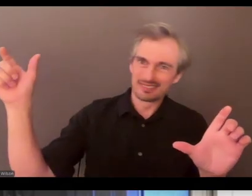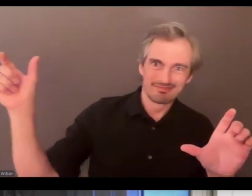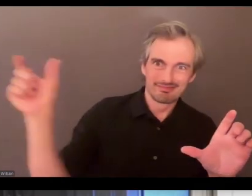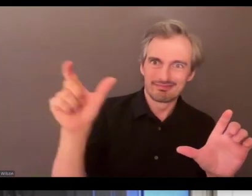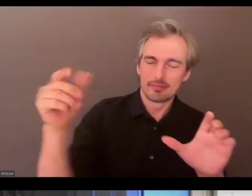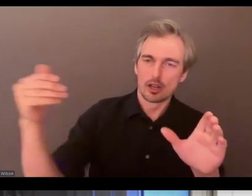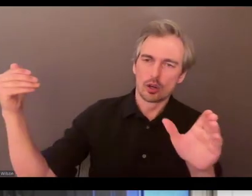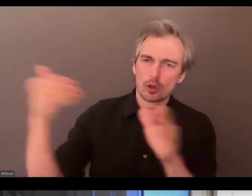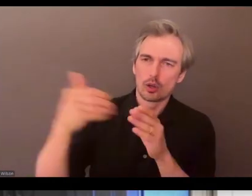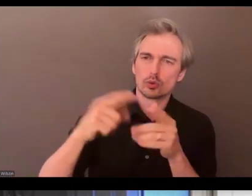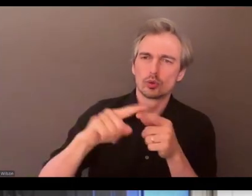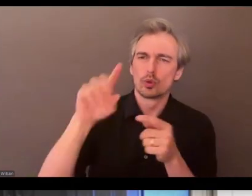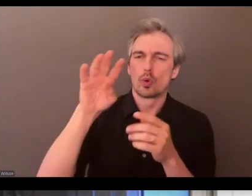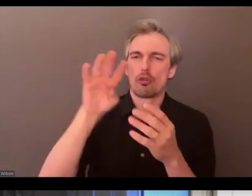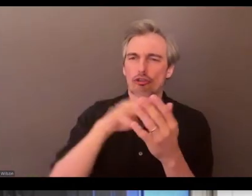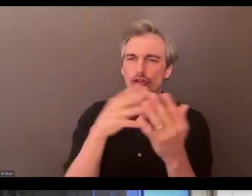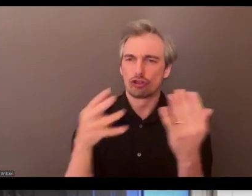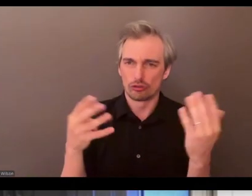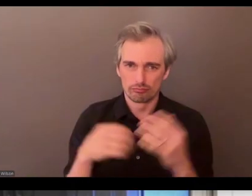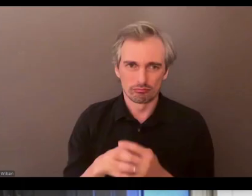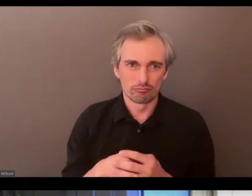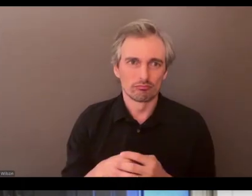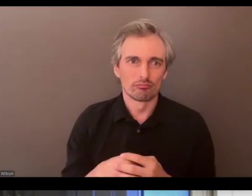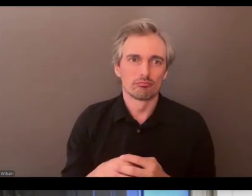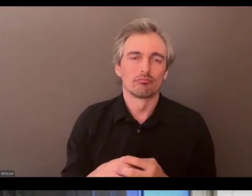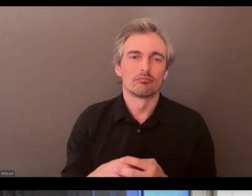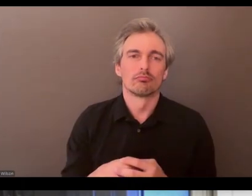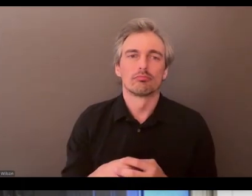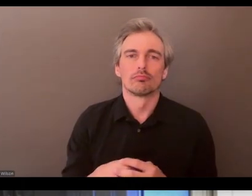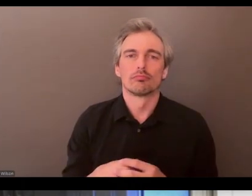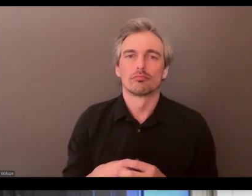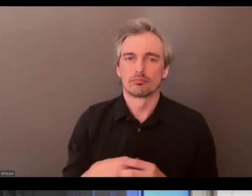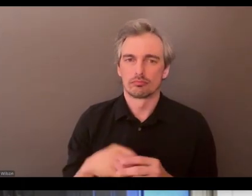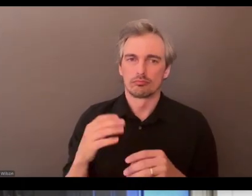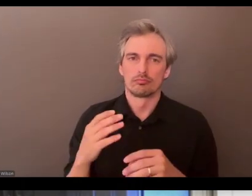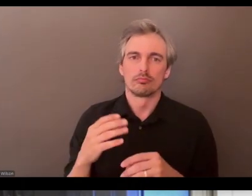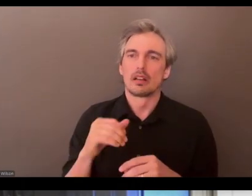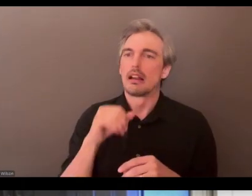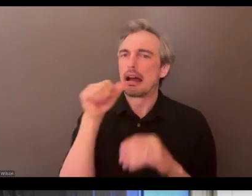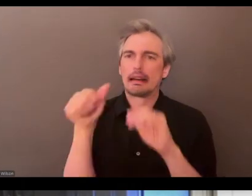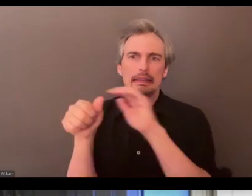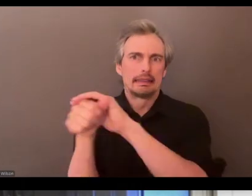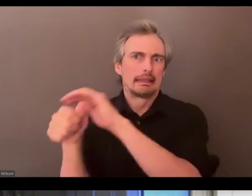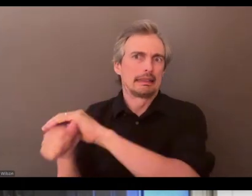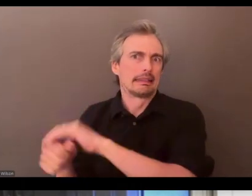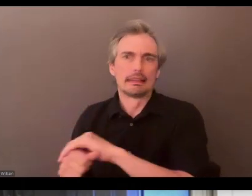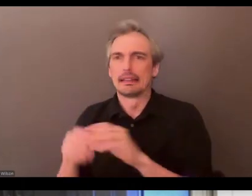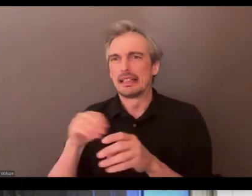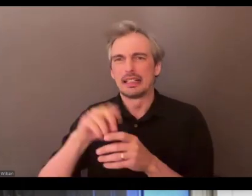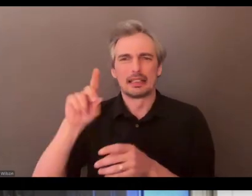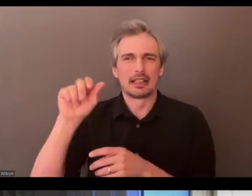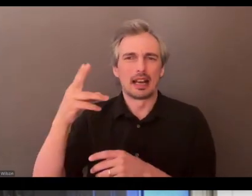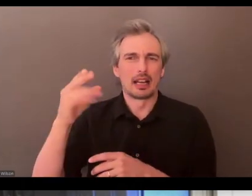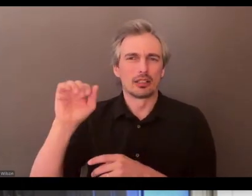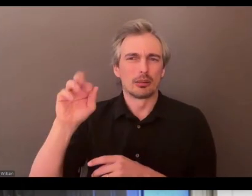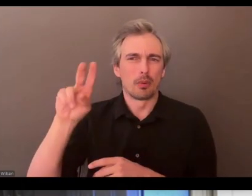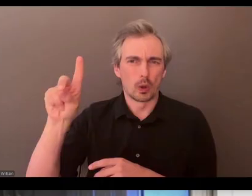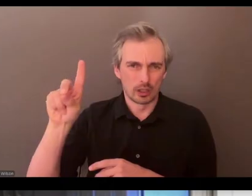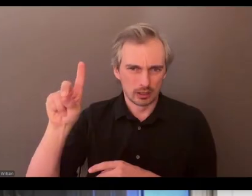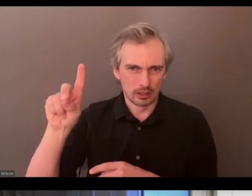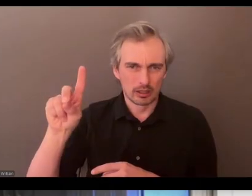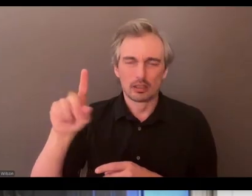しかし、もしそれが混雑していてアクセスしにくい場合、誰 もがそのダッシュボ ードを好きになるわけではありません。